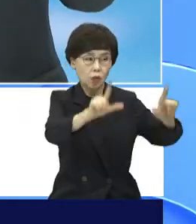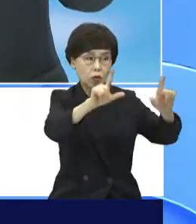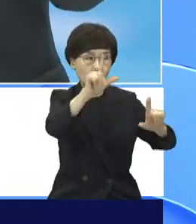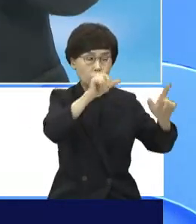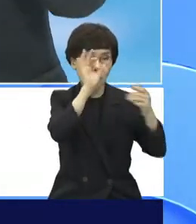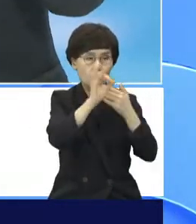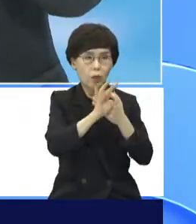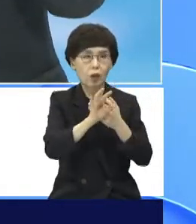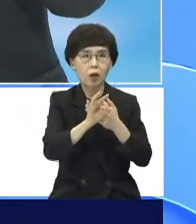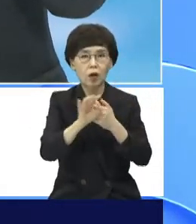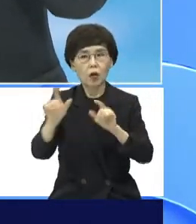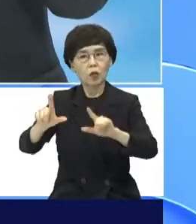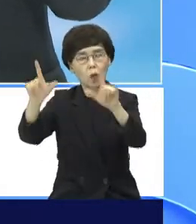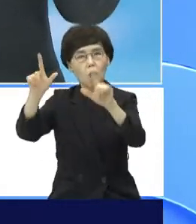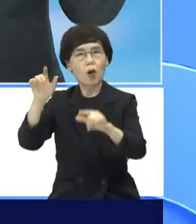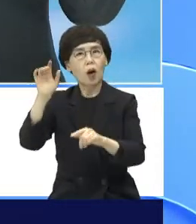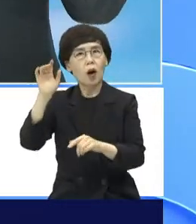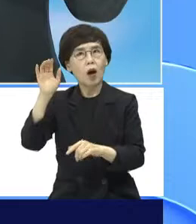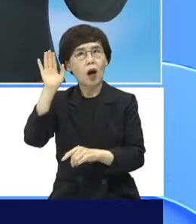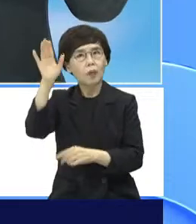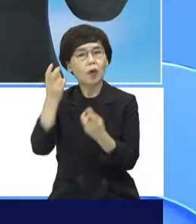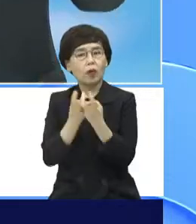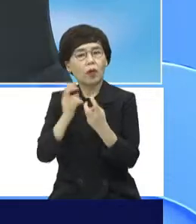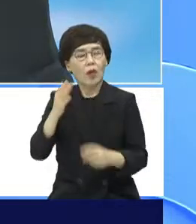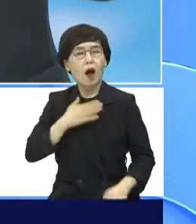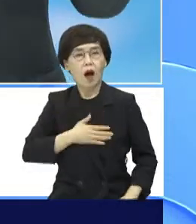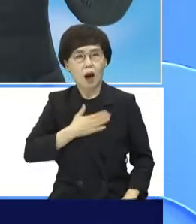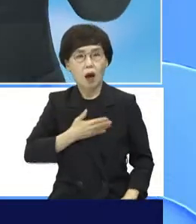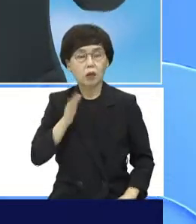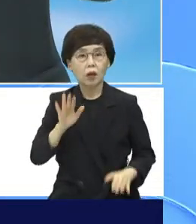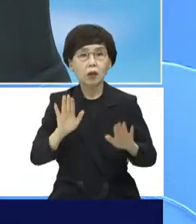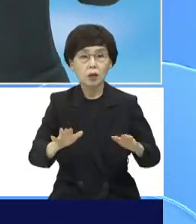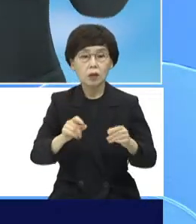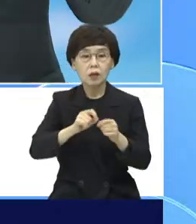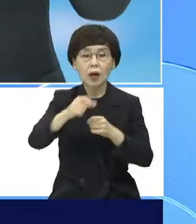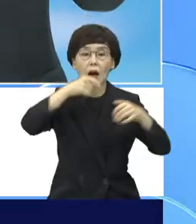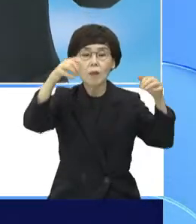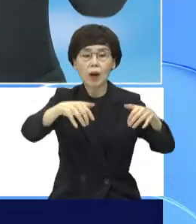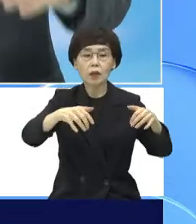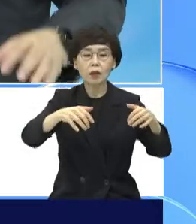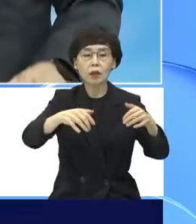현상을 어느 정도 예측이 되는데 장마는 남북으로 움직여요.